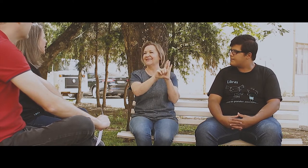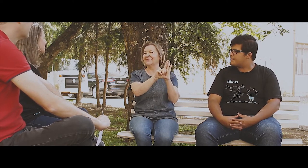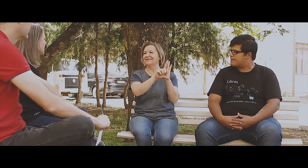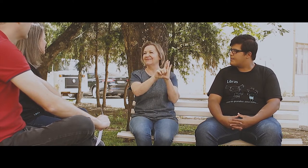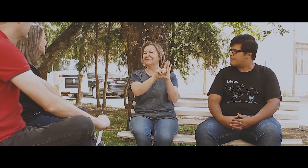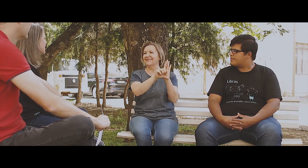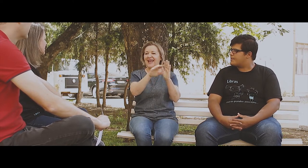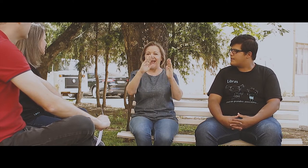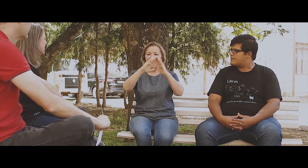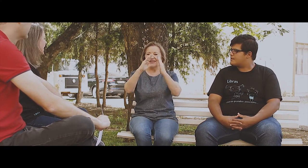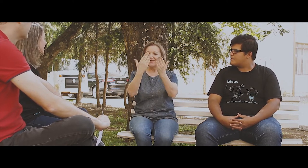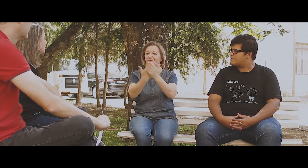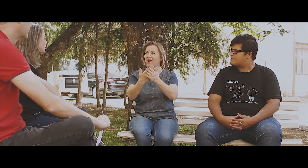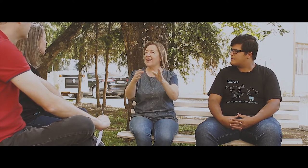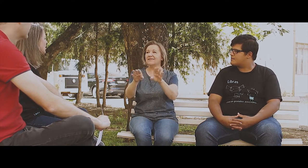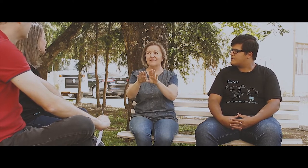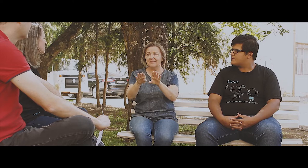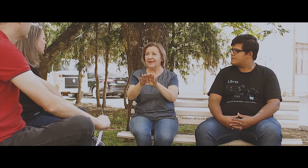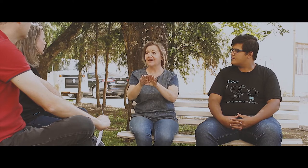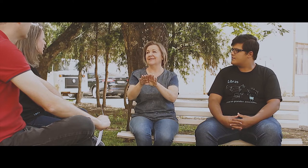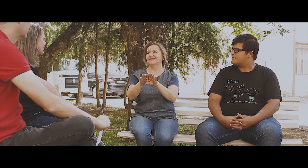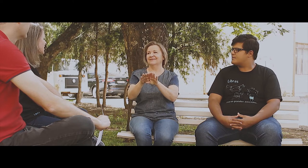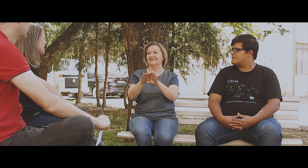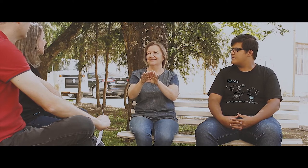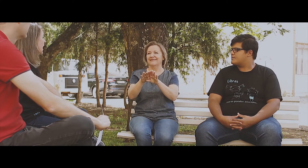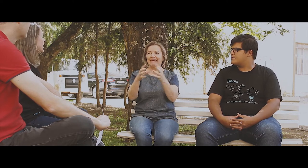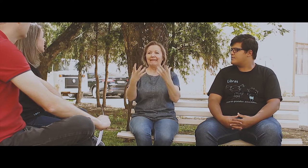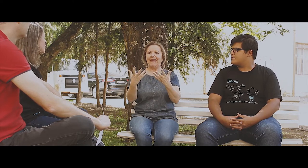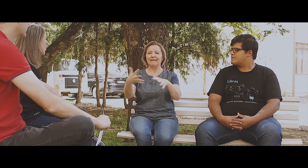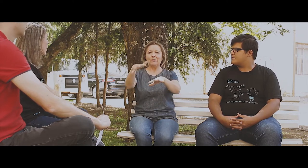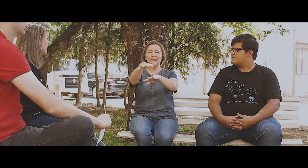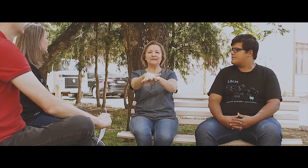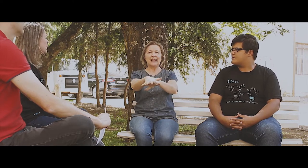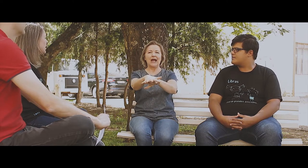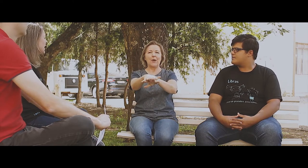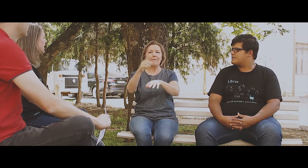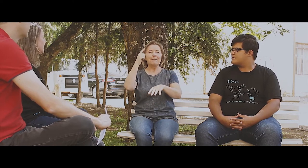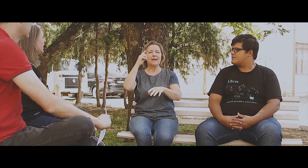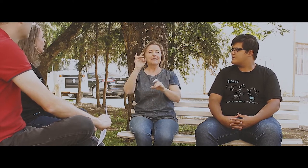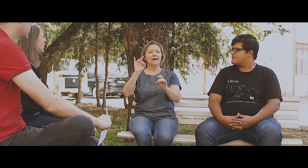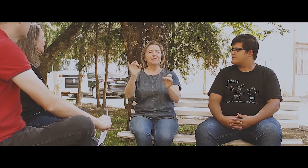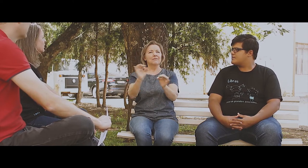estas Leis, as pessoas não estão prontas, as escolas também, colocando a